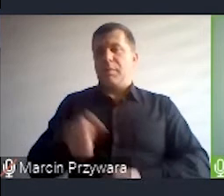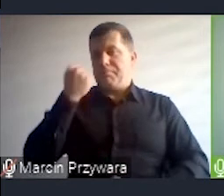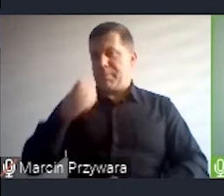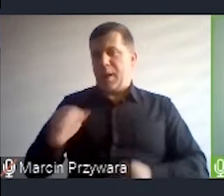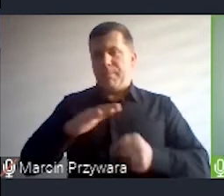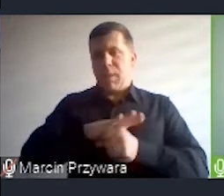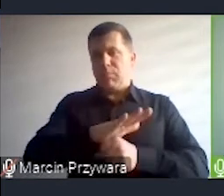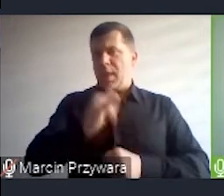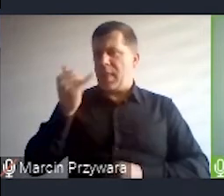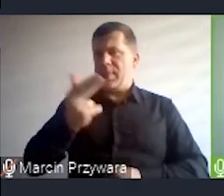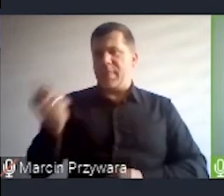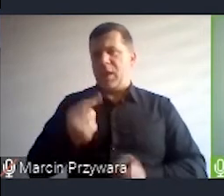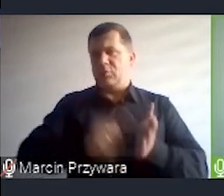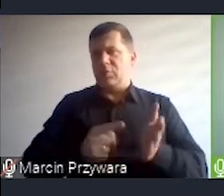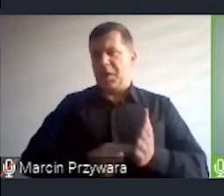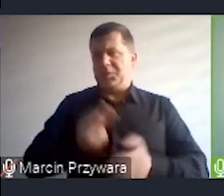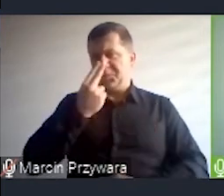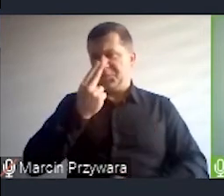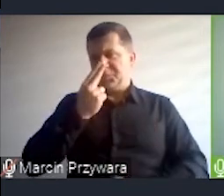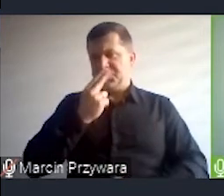chyba najczęściej występujący rodzaj tego mechanizmu.